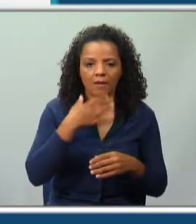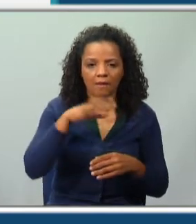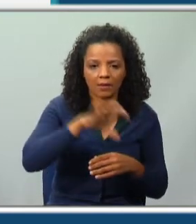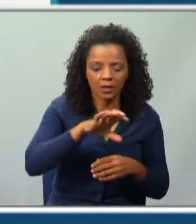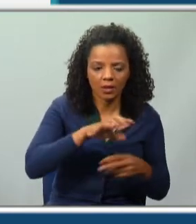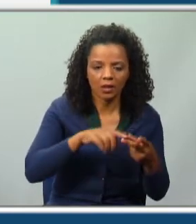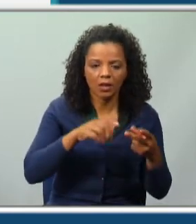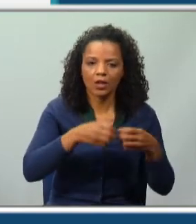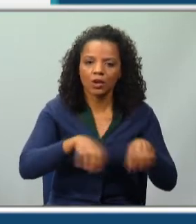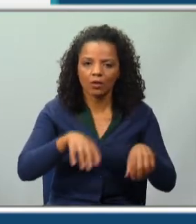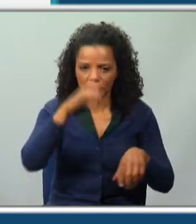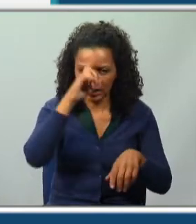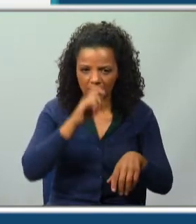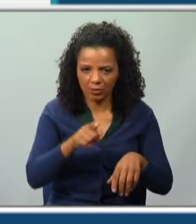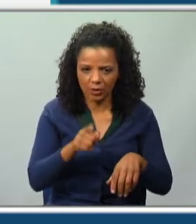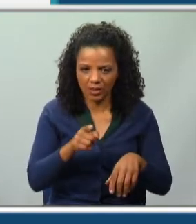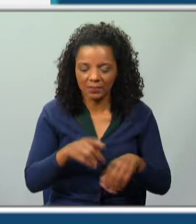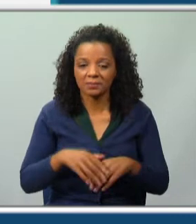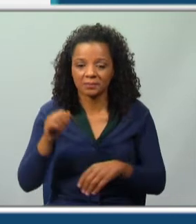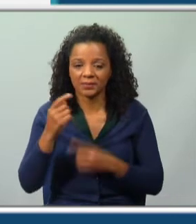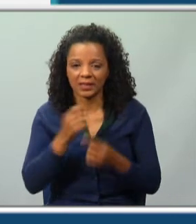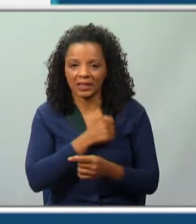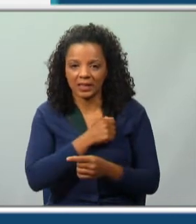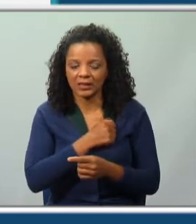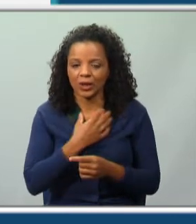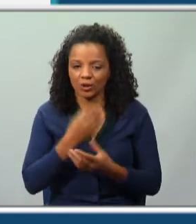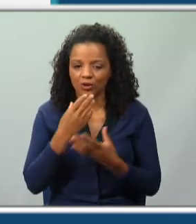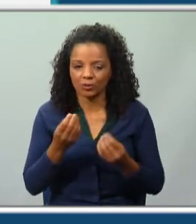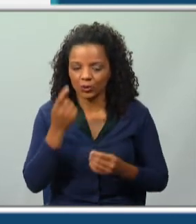o que recordo-me muito bem alguém de casa também deve gostar muito e conhecer 我記得很清楚家也一定很喜歡，結識